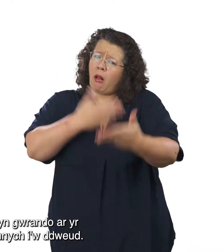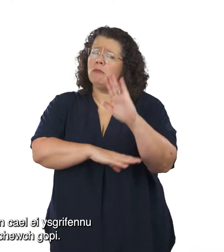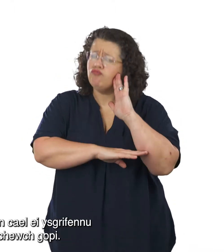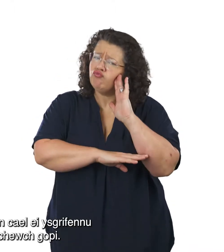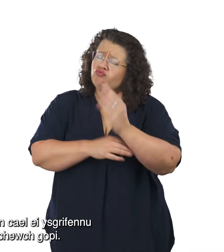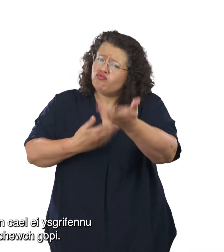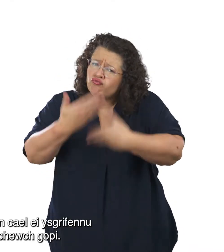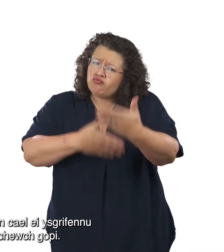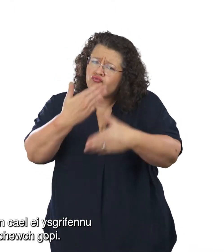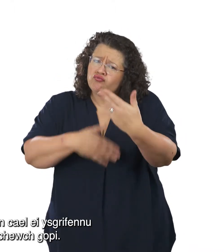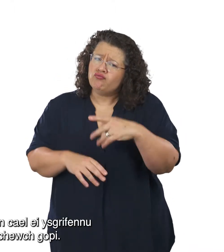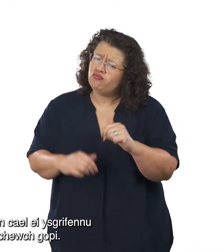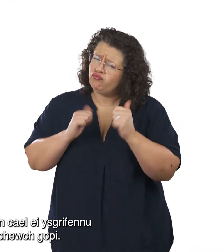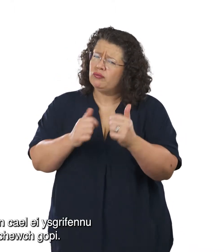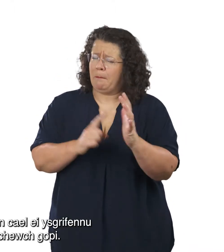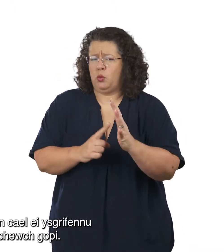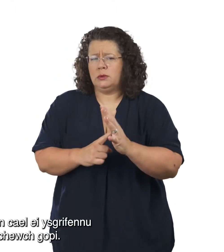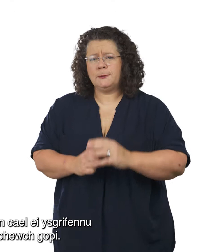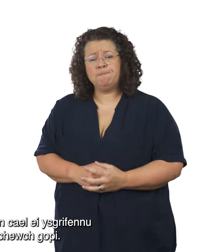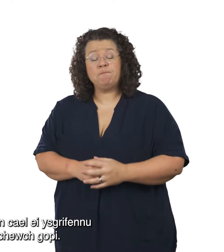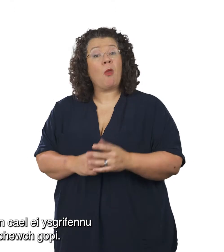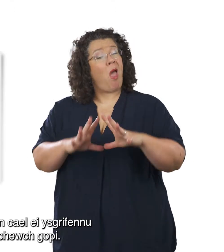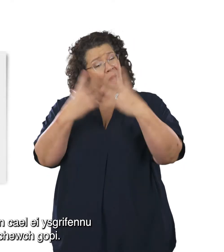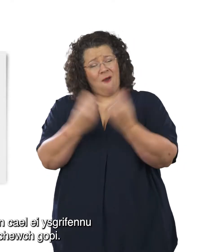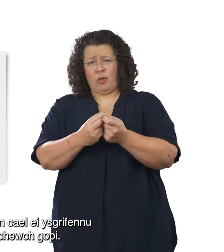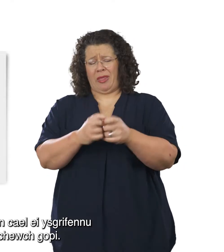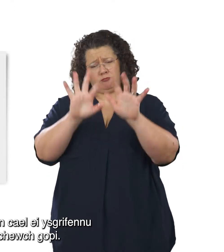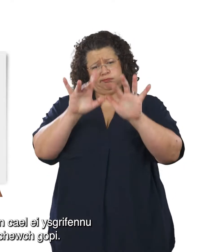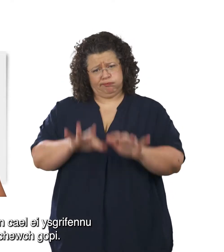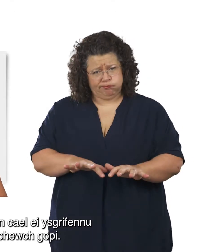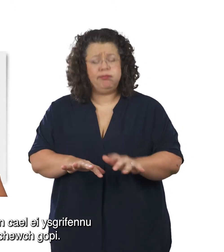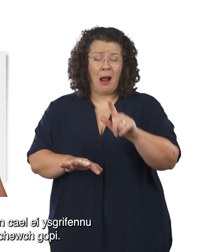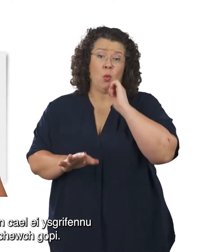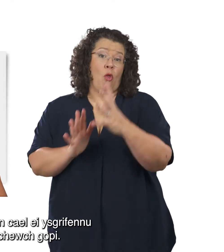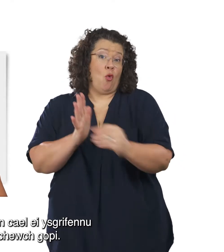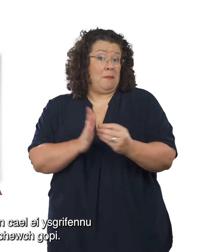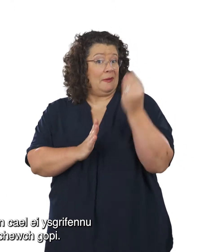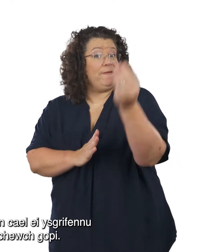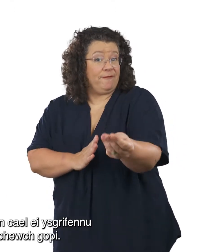Bydd popeth yn cael ei ysgrifennu i lawr a chewch gopi.